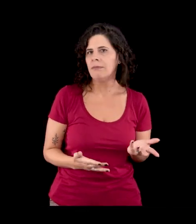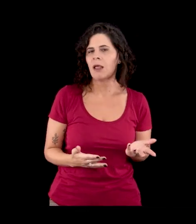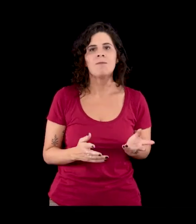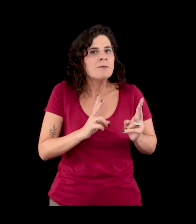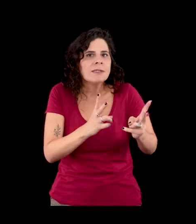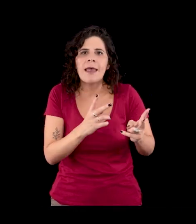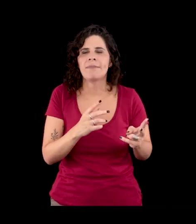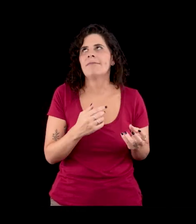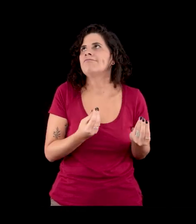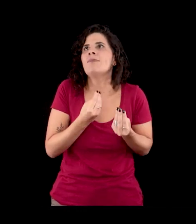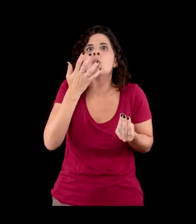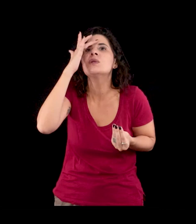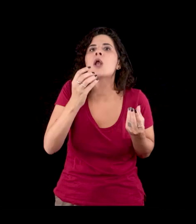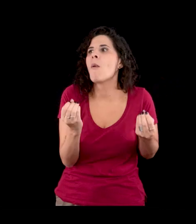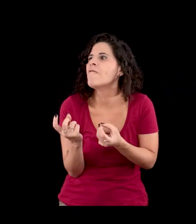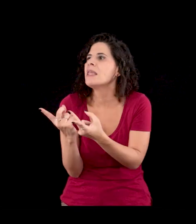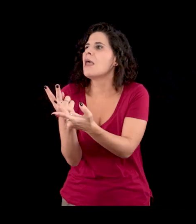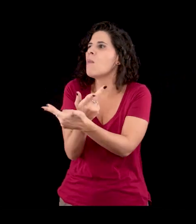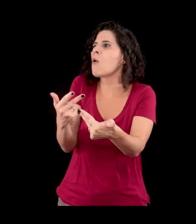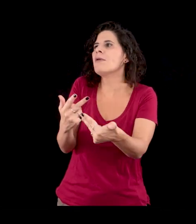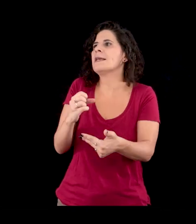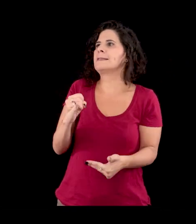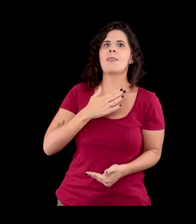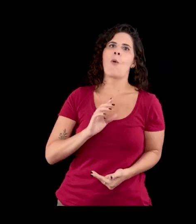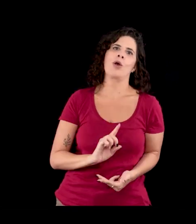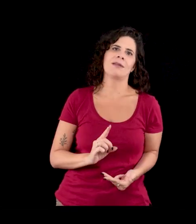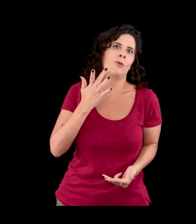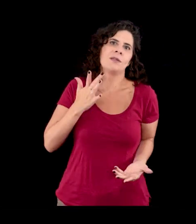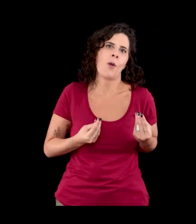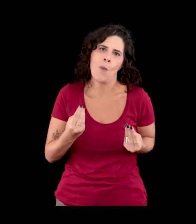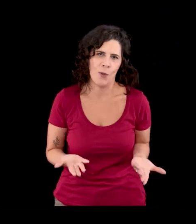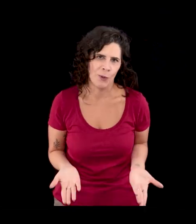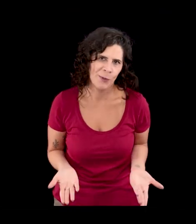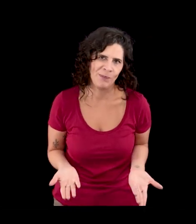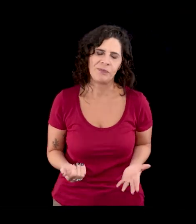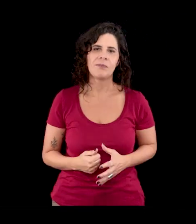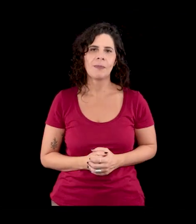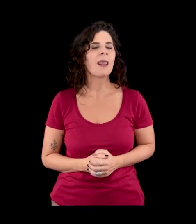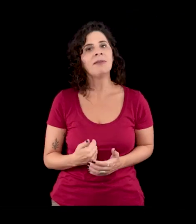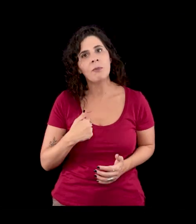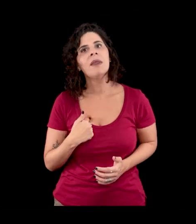Não iria vender, não saberia fazer isso. Então quando essa admiração existe